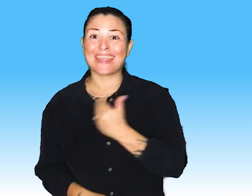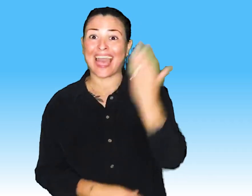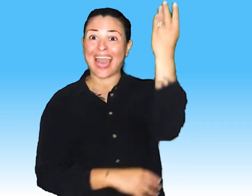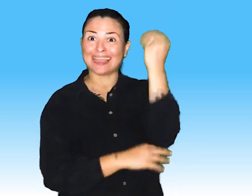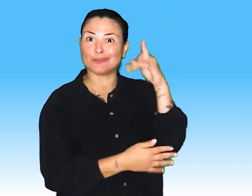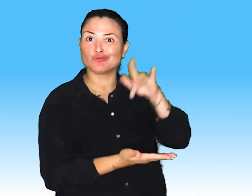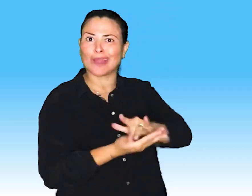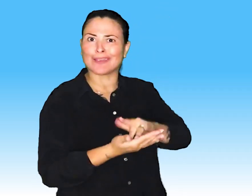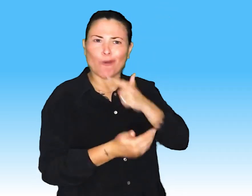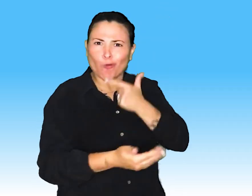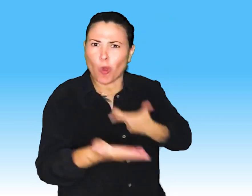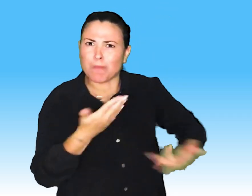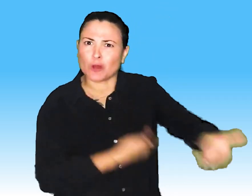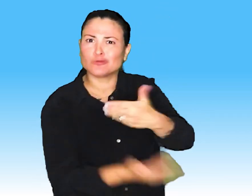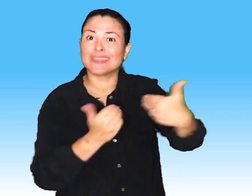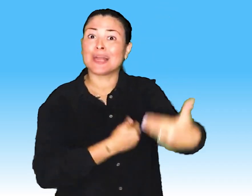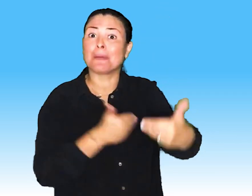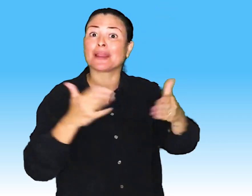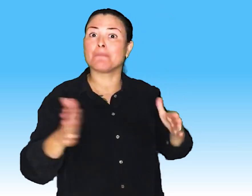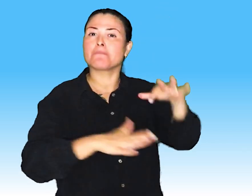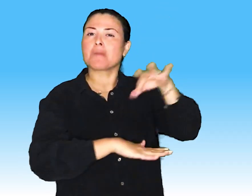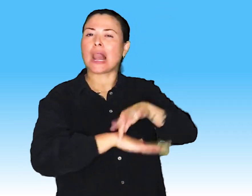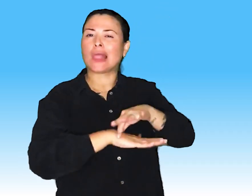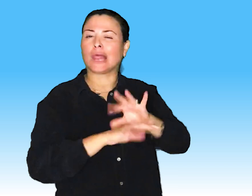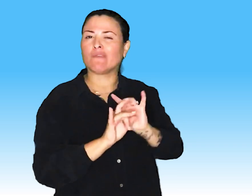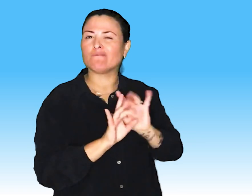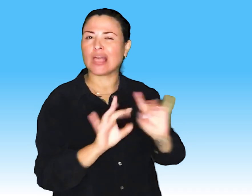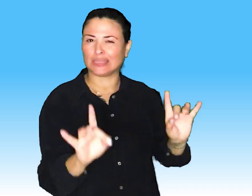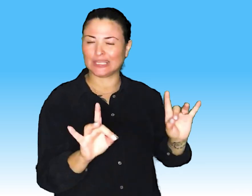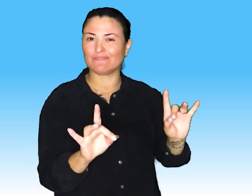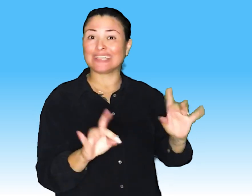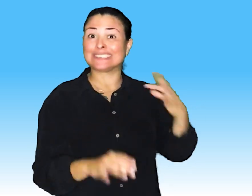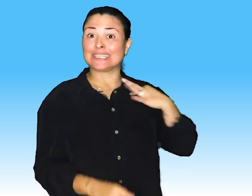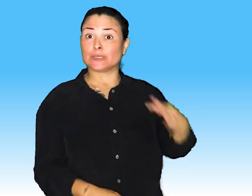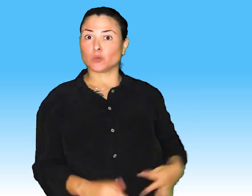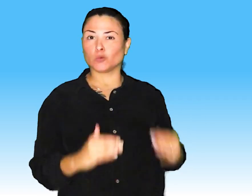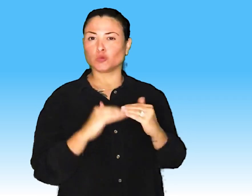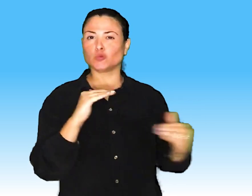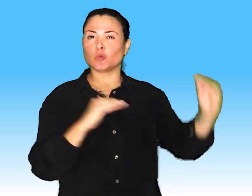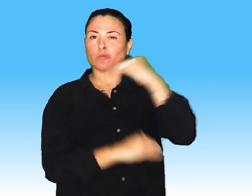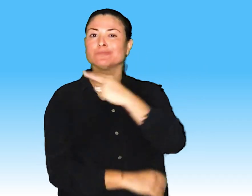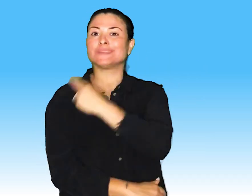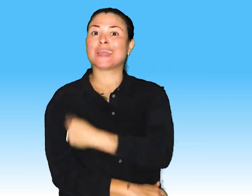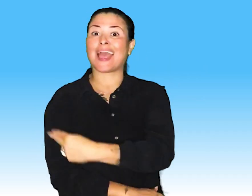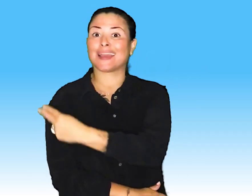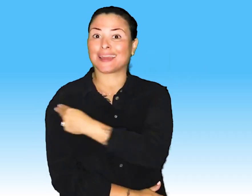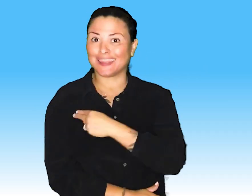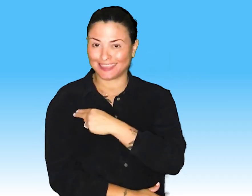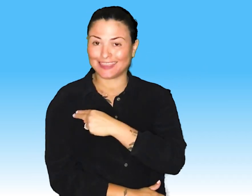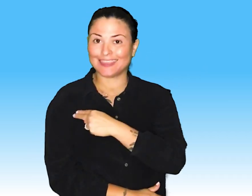in collaborazione con il Dipartimento Malattie Infettive dell'Istituto Superiore di Sanità,